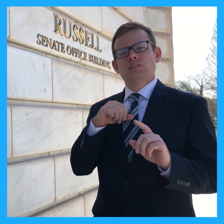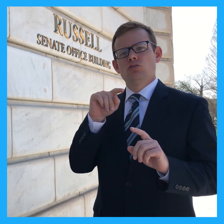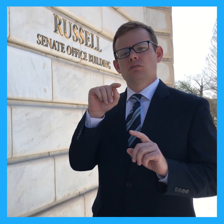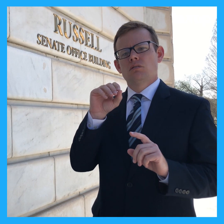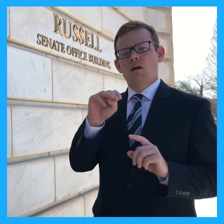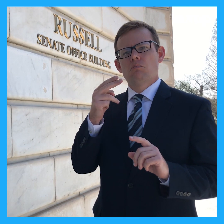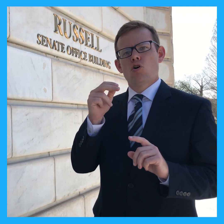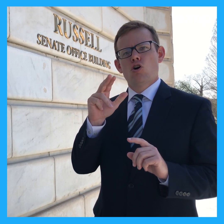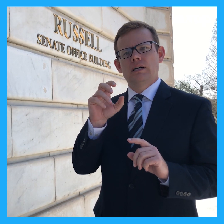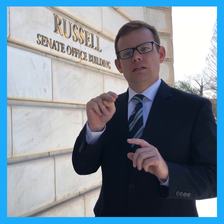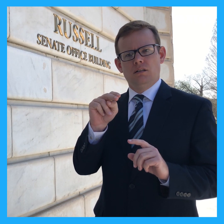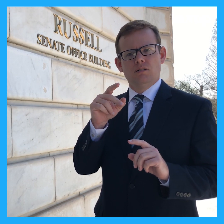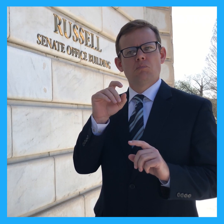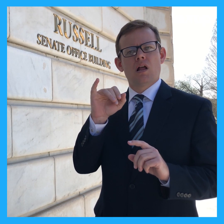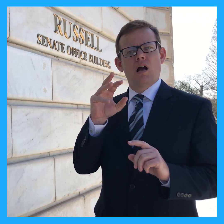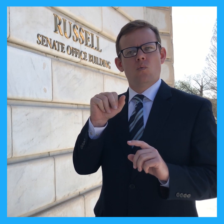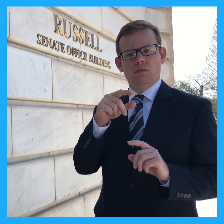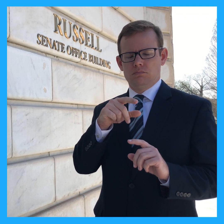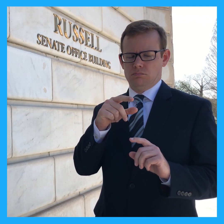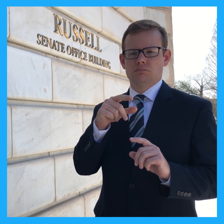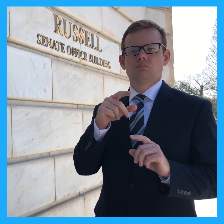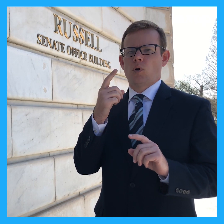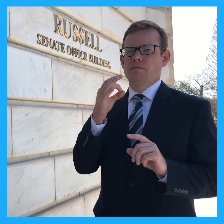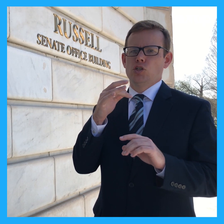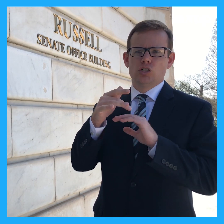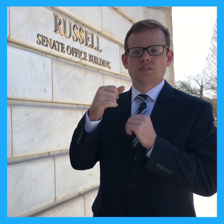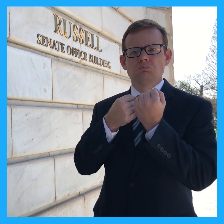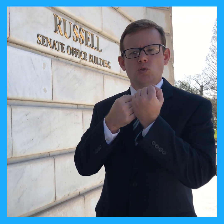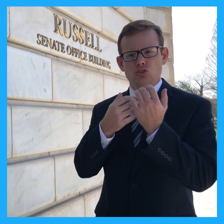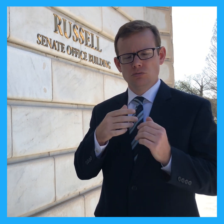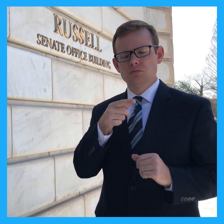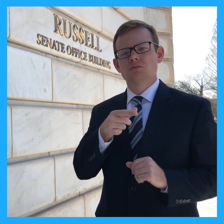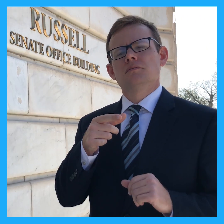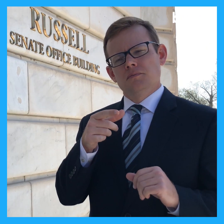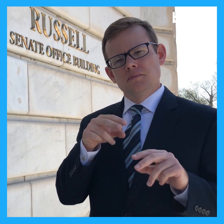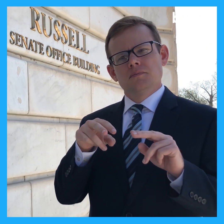El senador Tom Harkin de Iowa fue uno de nuestros primeros partidarios.